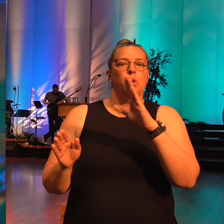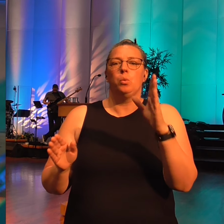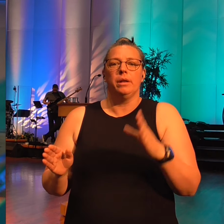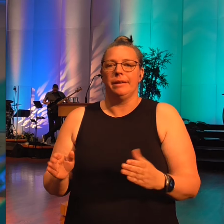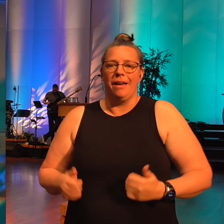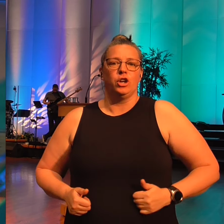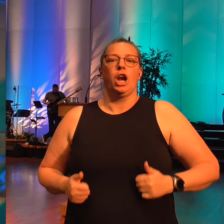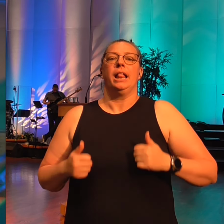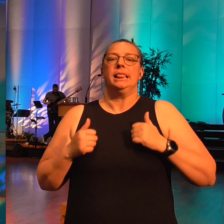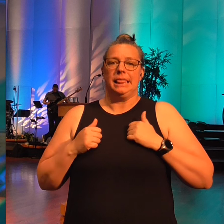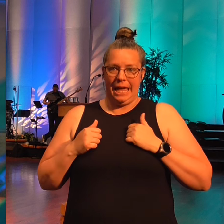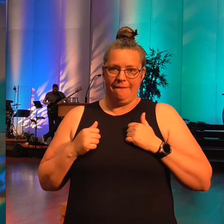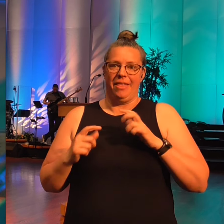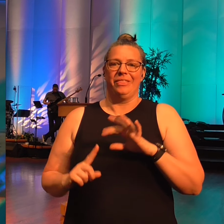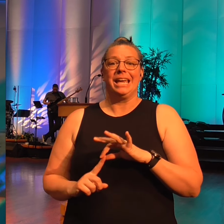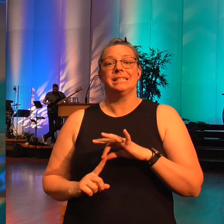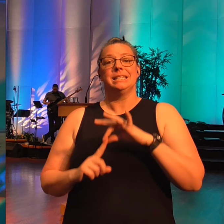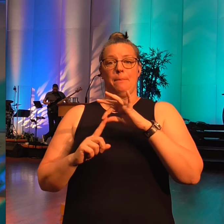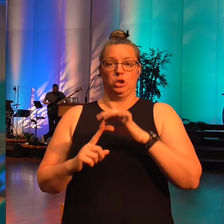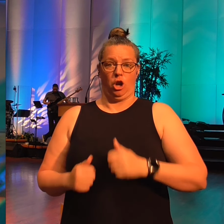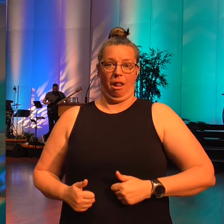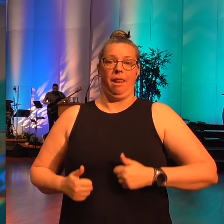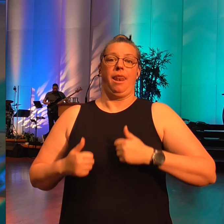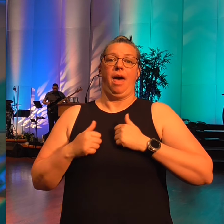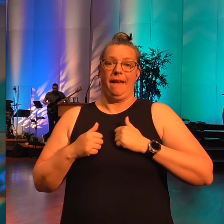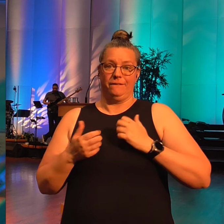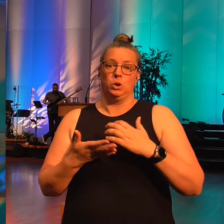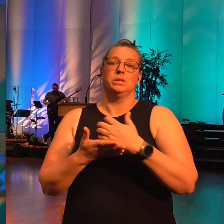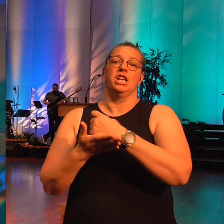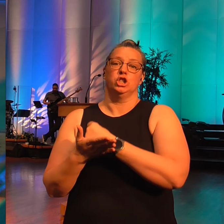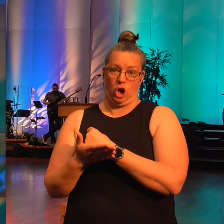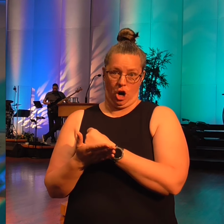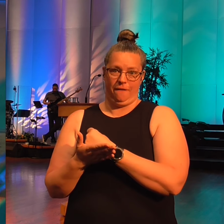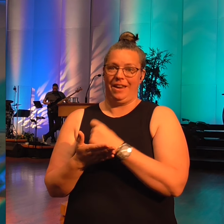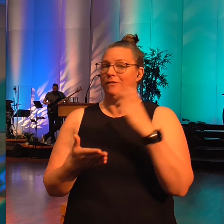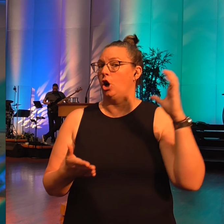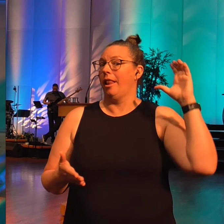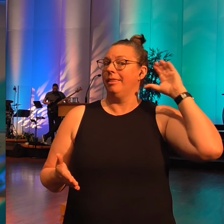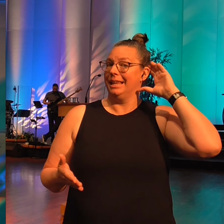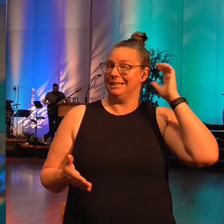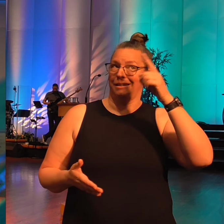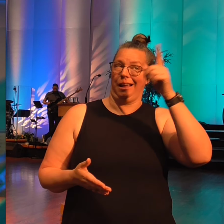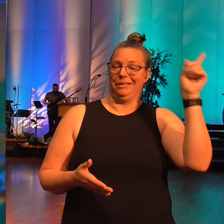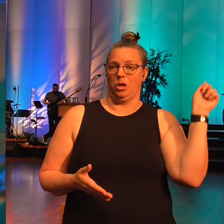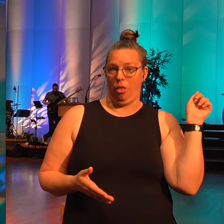a vivir la vida excepcional que mereces vivir mientras escuches las dudas sobre ti misma.